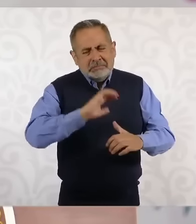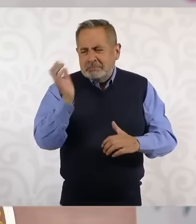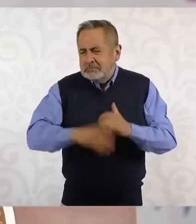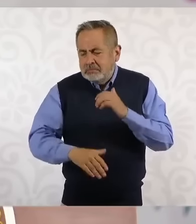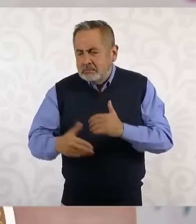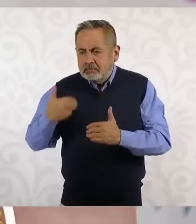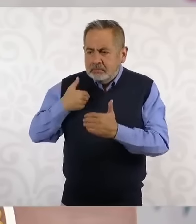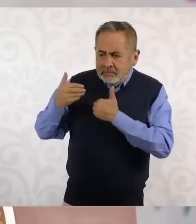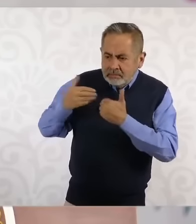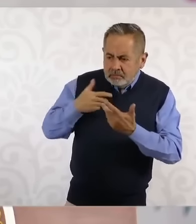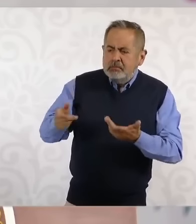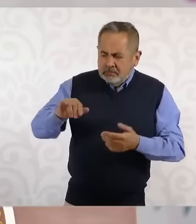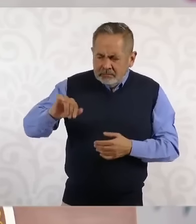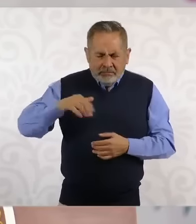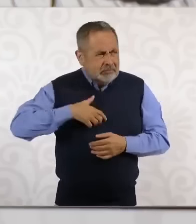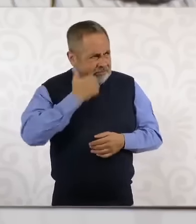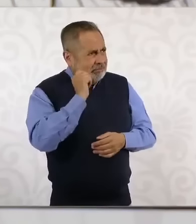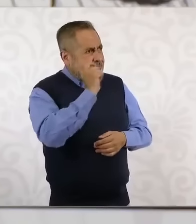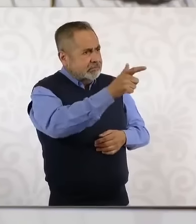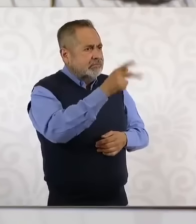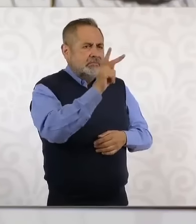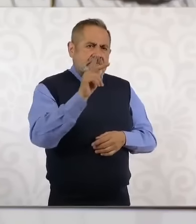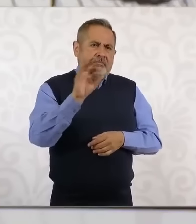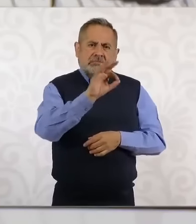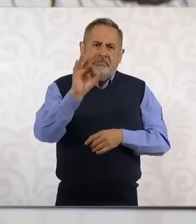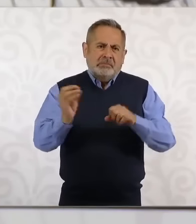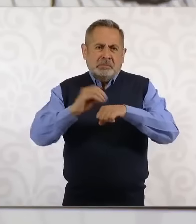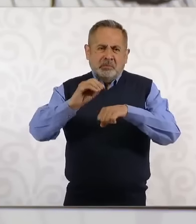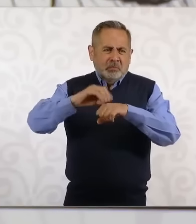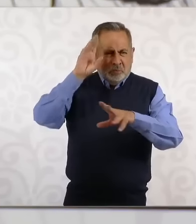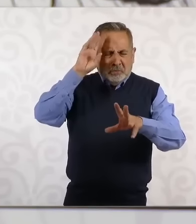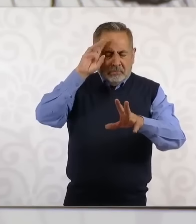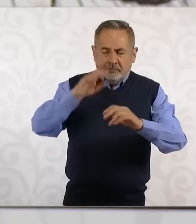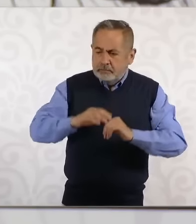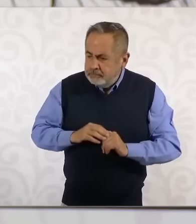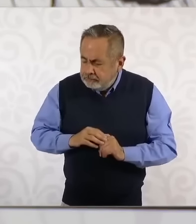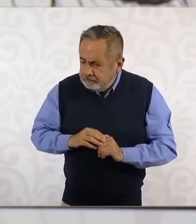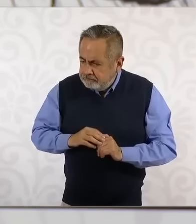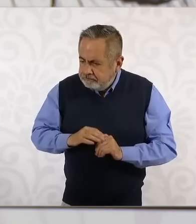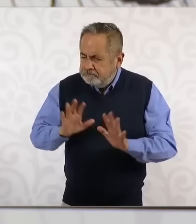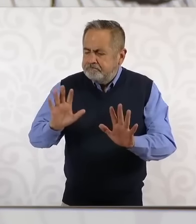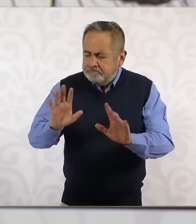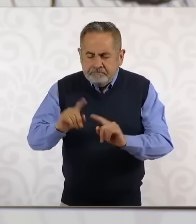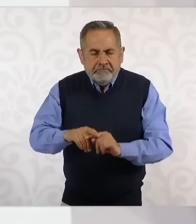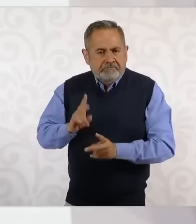refinanciar la deuda. Queremos pagar, pero no así. Entonces, cuando se lo comento a Mónica,